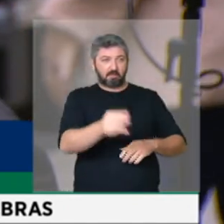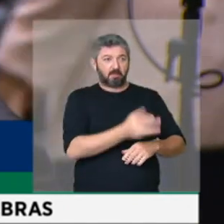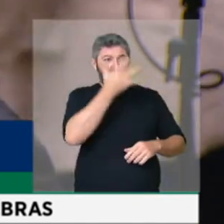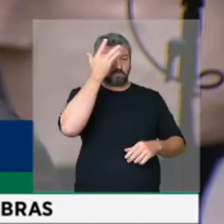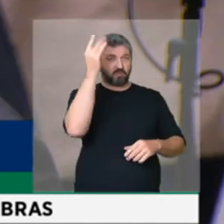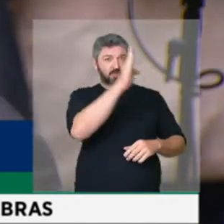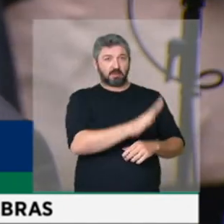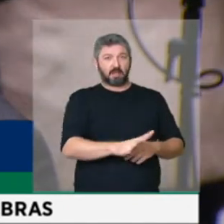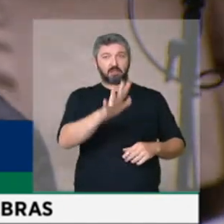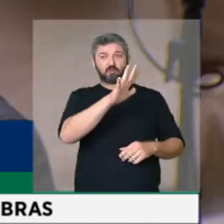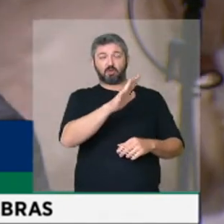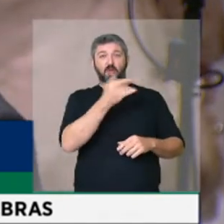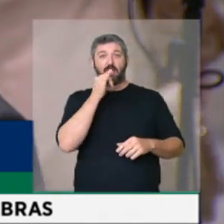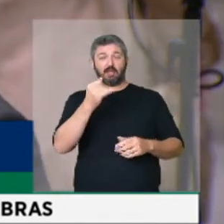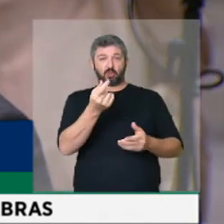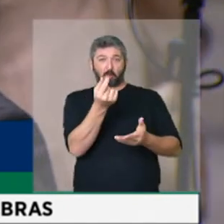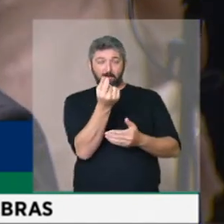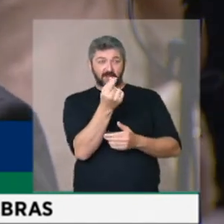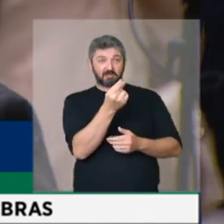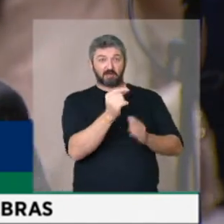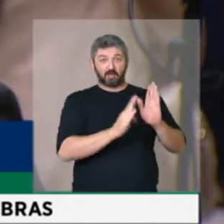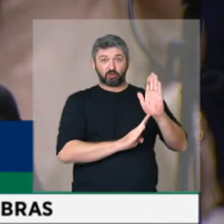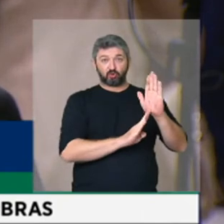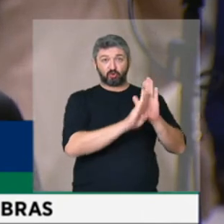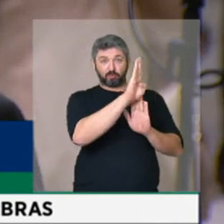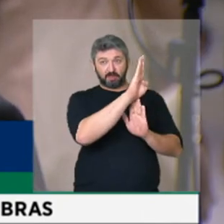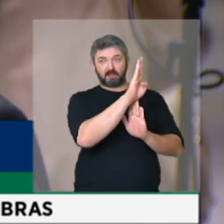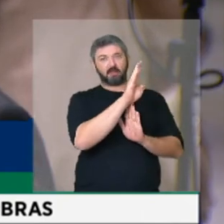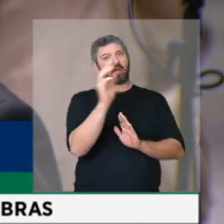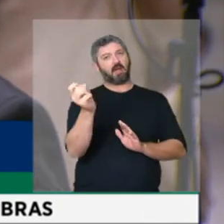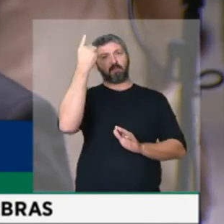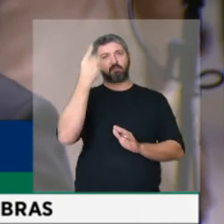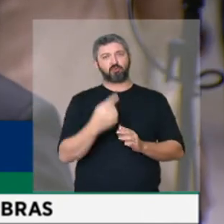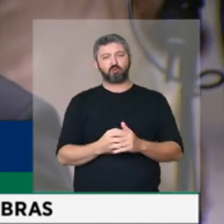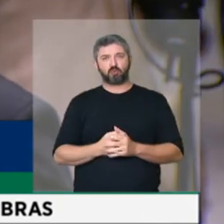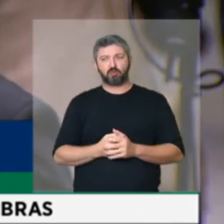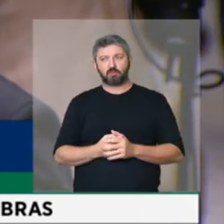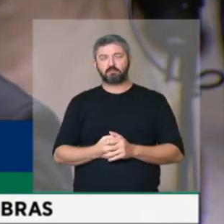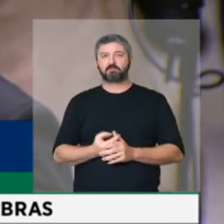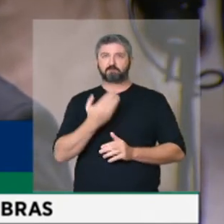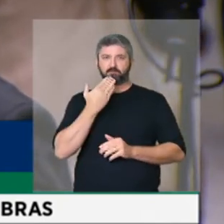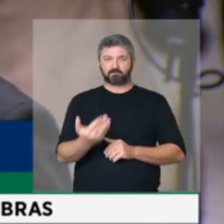PRA PREJUDICAR MILHÕES DE BRASIEIROS DE AUMENTO DA CONTA DE ENERGIA ELÉTRICA É UM ABSURDO. PEÇO A VOSSA